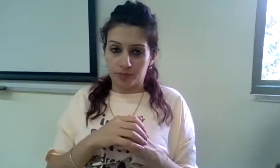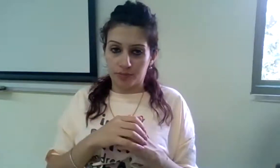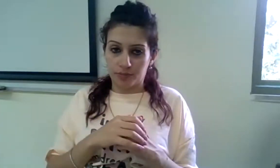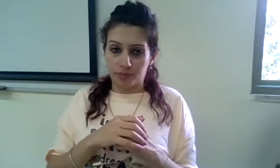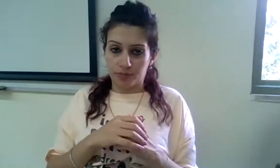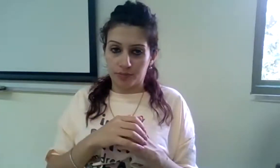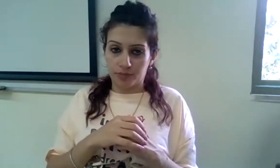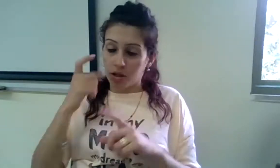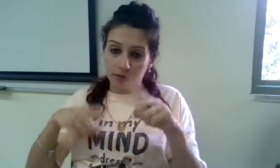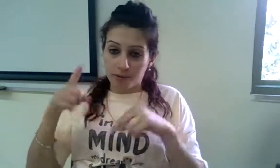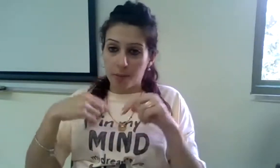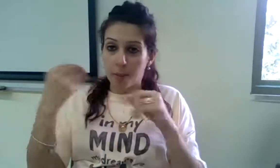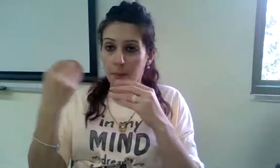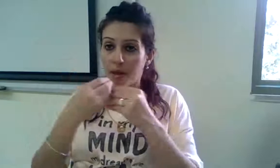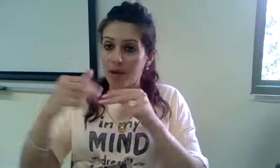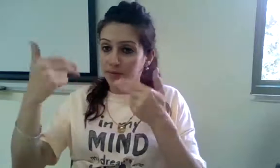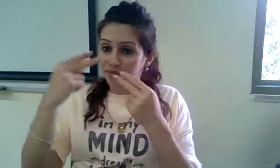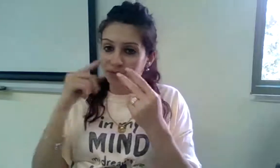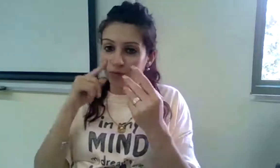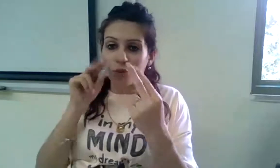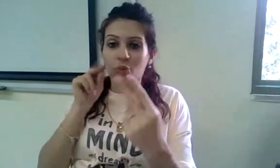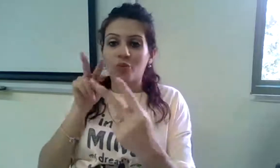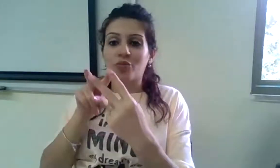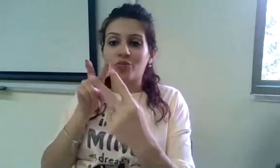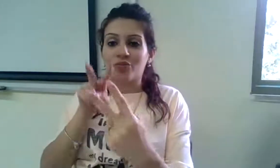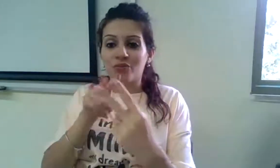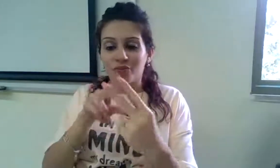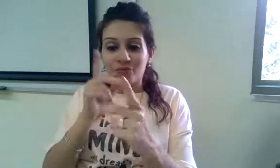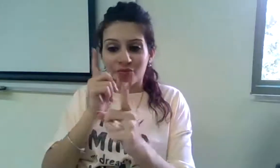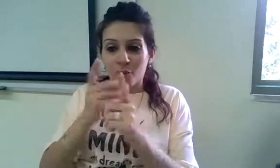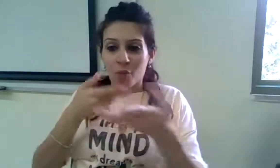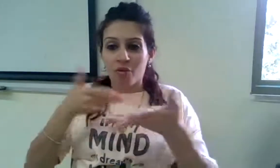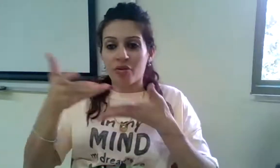وعندما يكون هنالك أطفال لديهم إعاقات متعددة